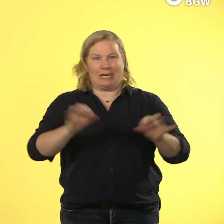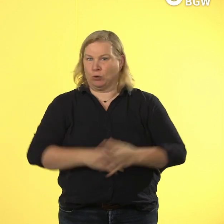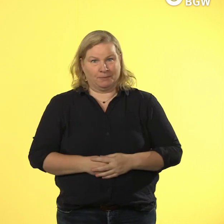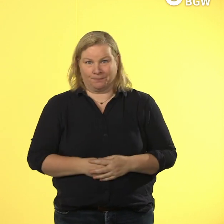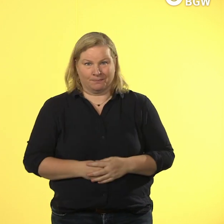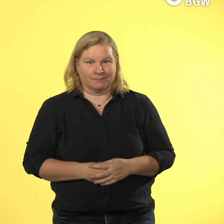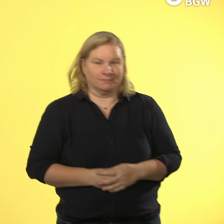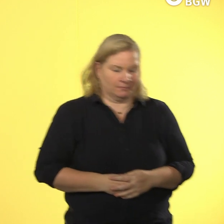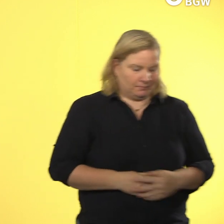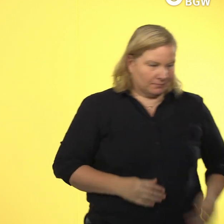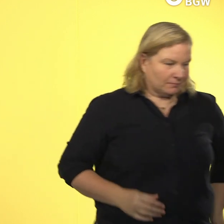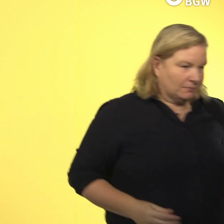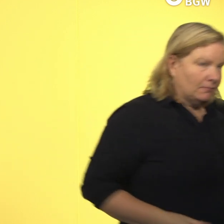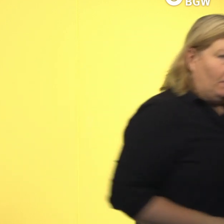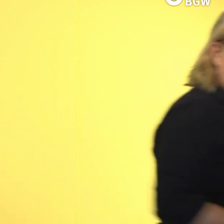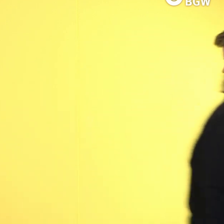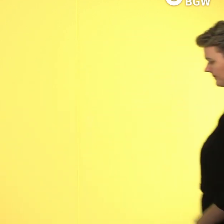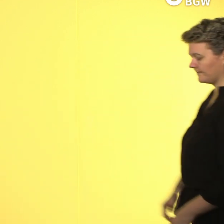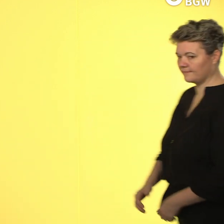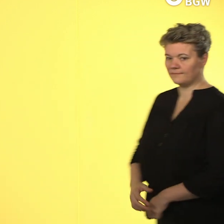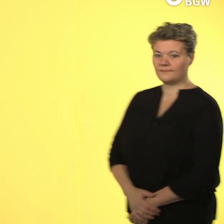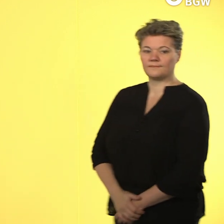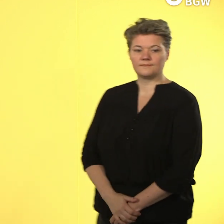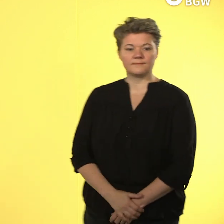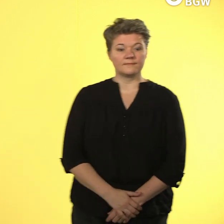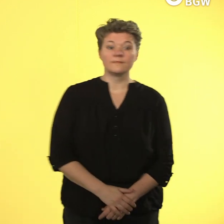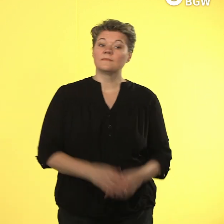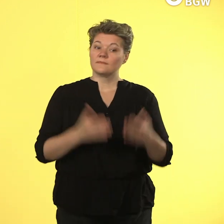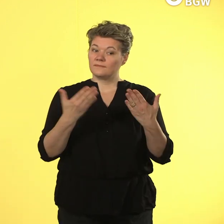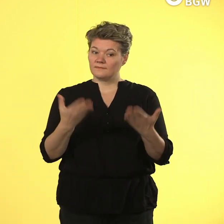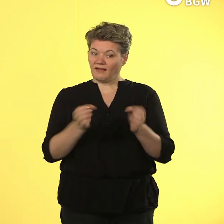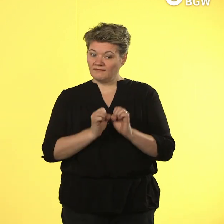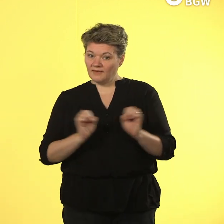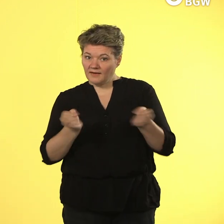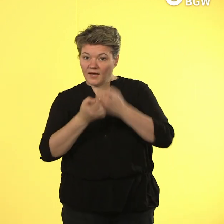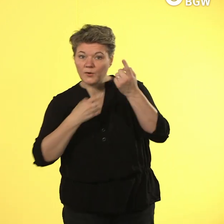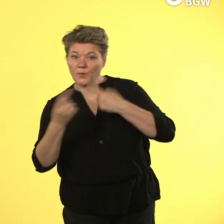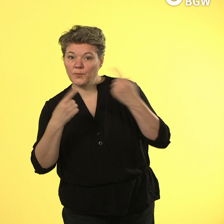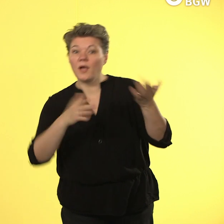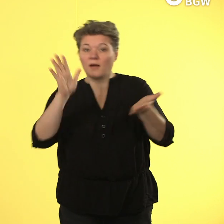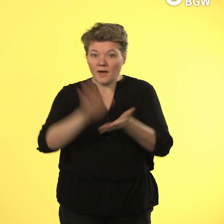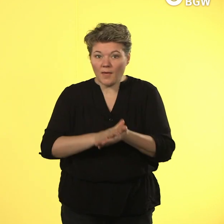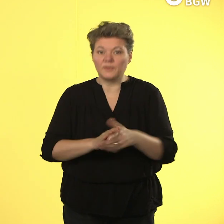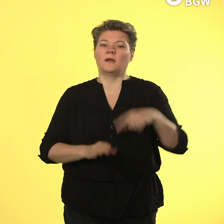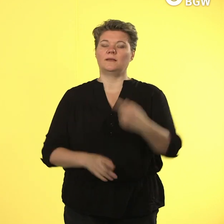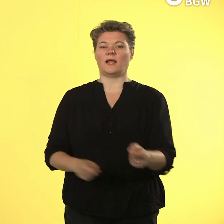eine Pause machen, damit Sie nicht alle mit schweren Depressionen weglaufen, nicht wiederkommen. Es sei Ihnen versichert: Danach machen wir ein Kontrastszenario.